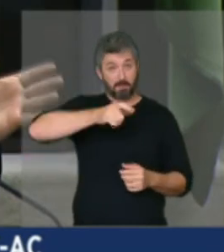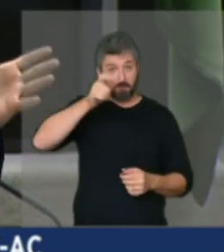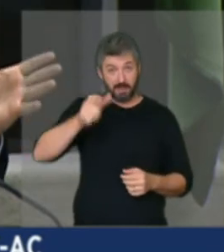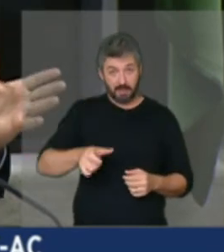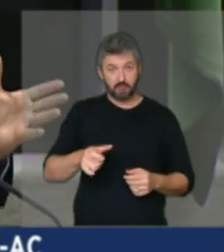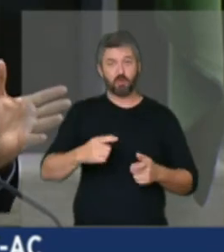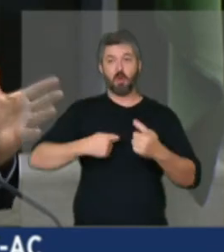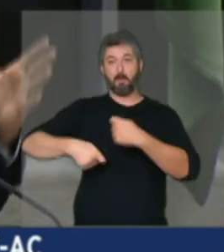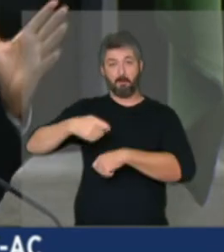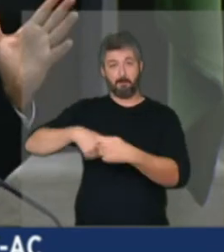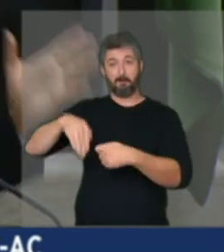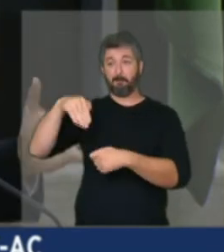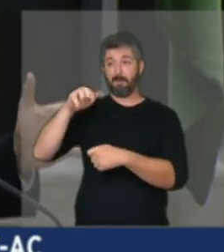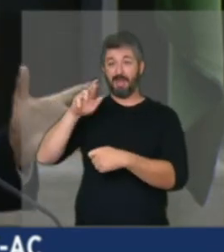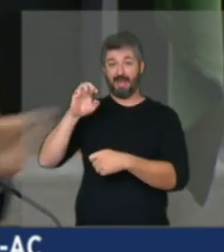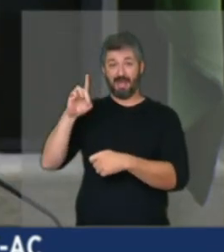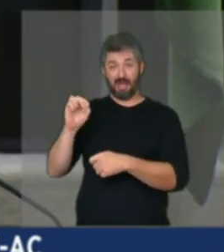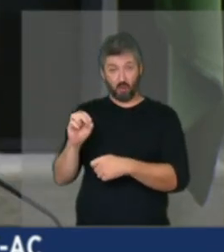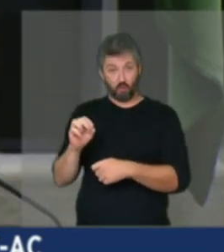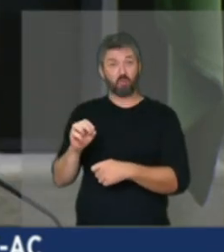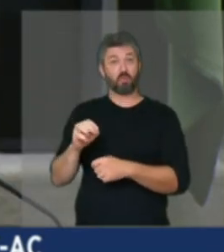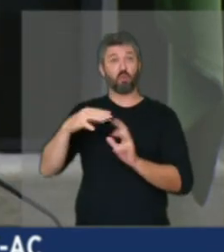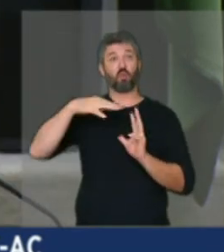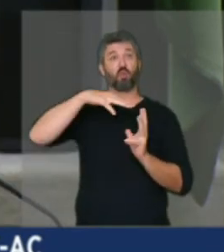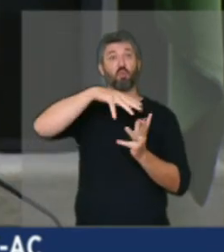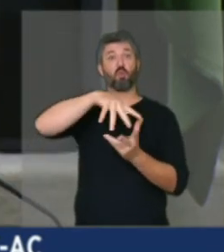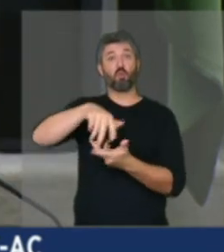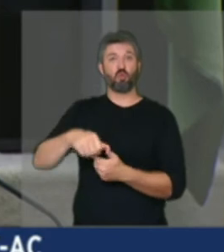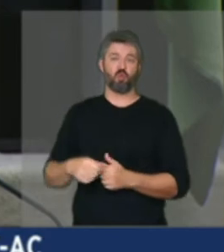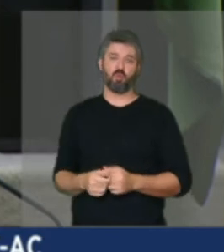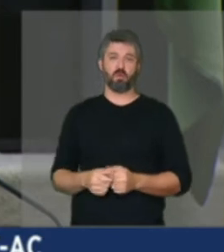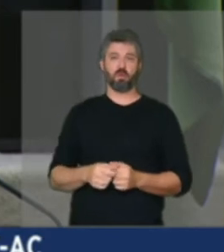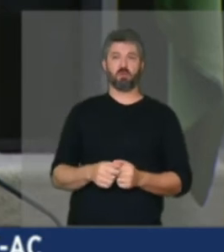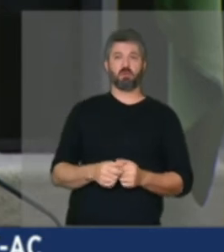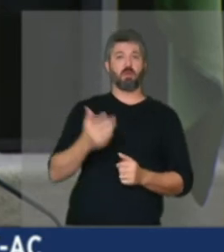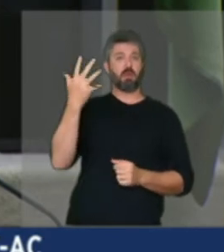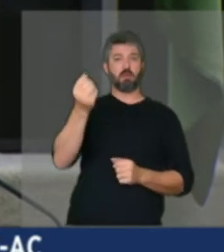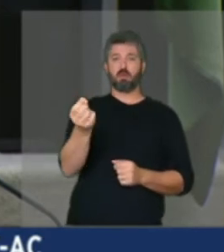PESSOAS O PRÓPRIO MERCADO, O PRÓPRIO MERCADO ELE NÃO ACEITA POLÍTICAS QUE SEJAM